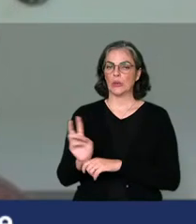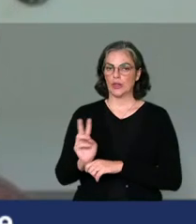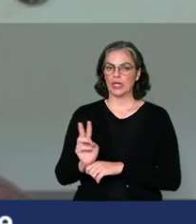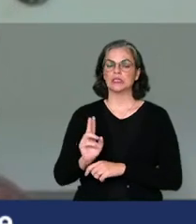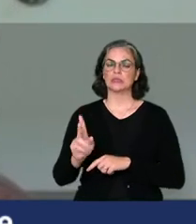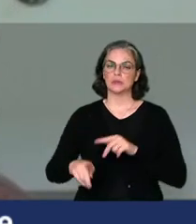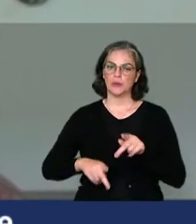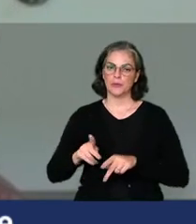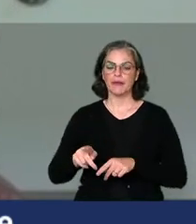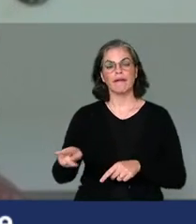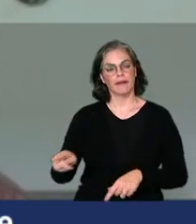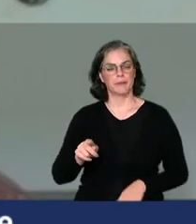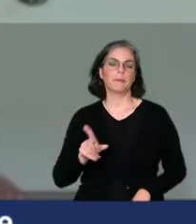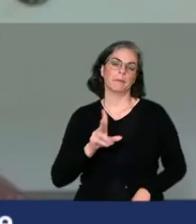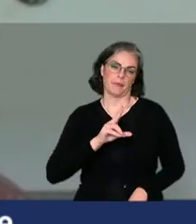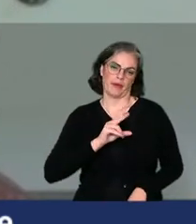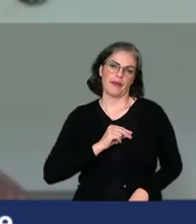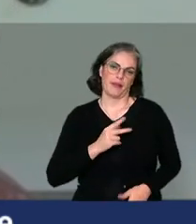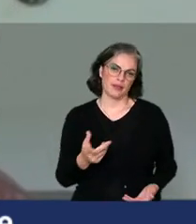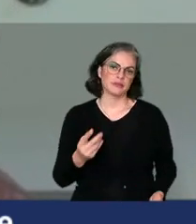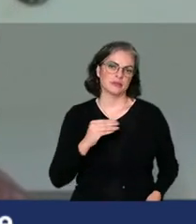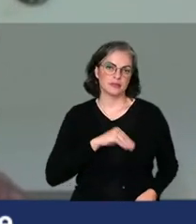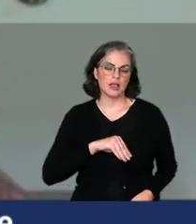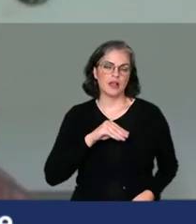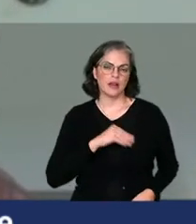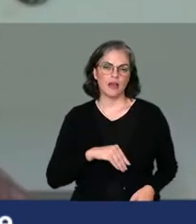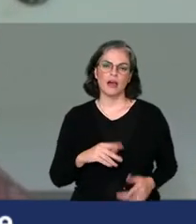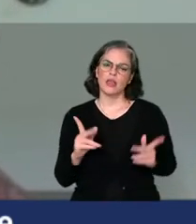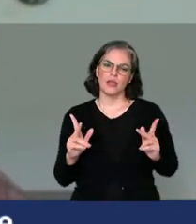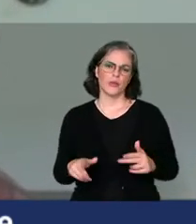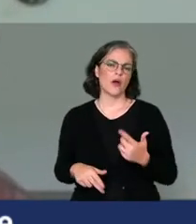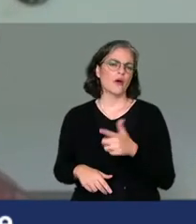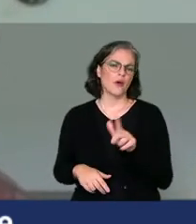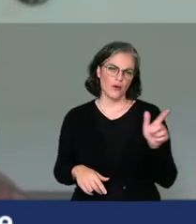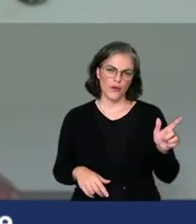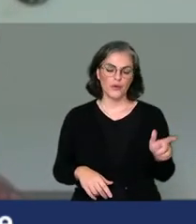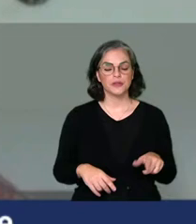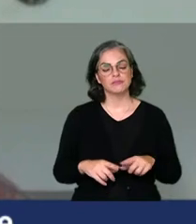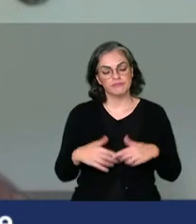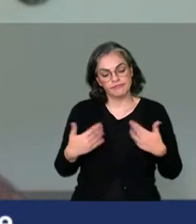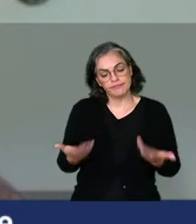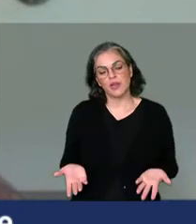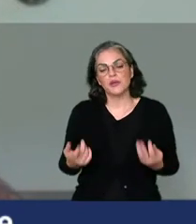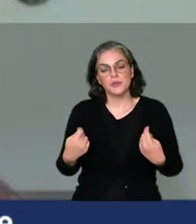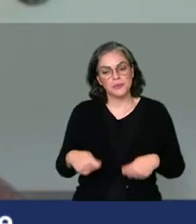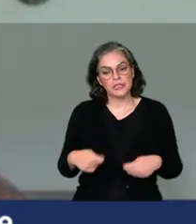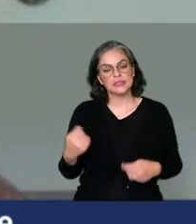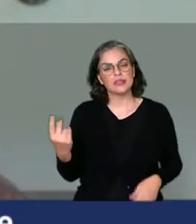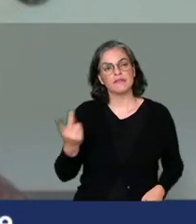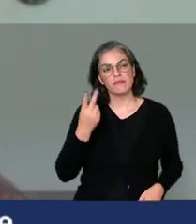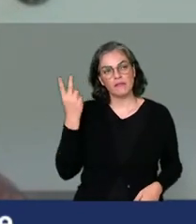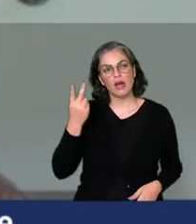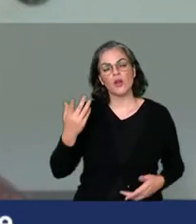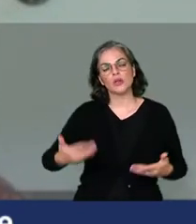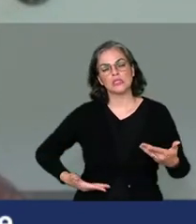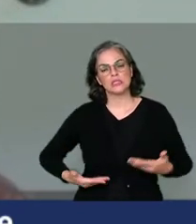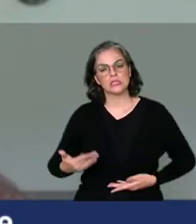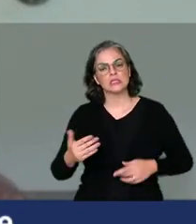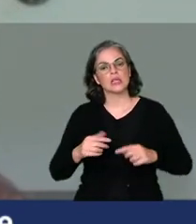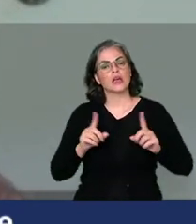BLICA. SÃO PROFISSIONAIS Q QUE... PISO SALARIAL ASSIM COMO OS DEMAIS QUE É NECESSÁRIO JUSTAMENTE QUE HAJA UMA VALORIZAÇÃO DOS SERVIDORES PÚBLICOS E